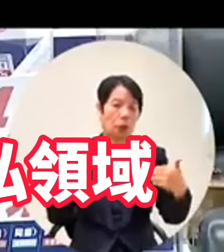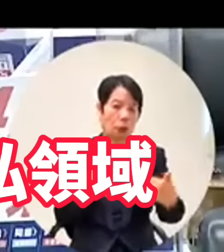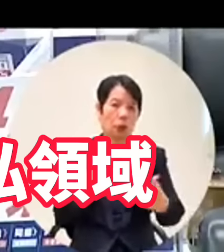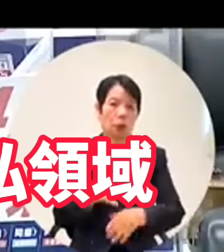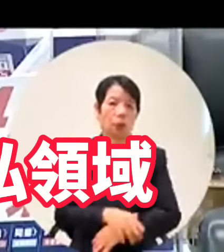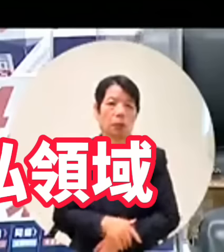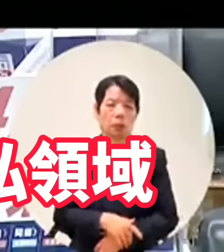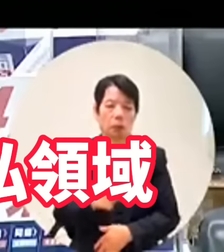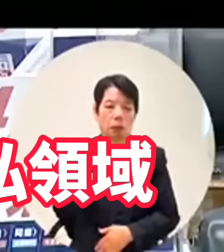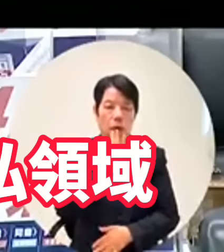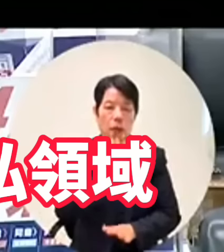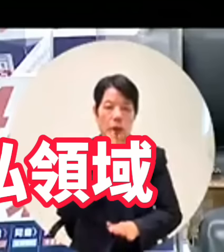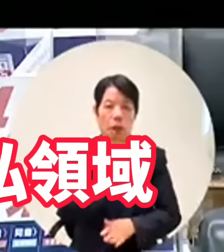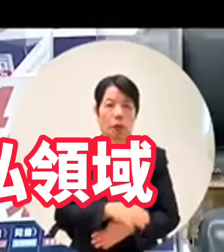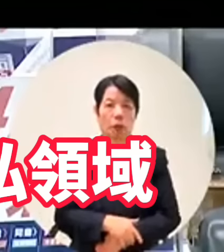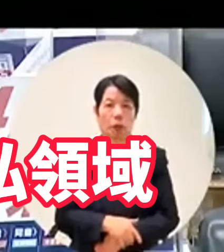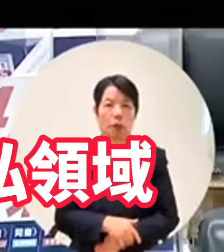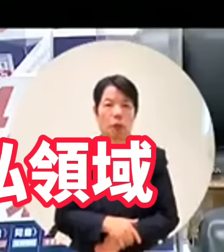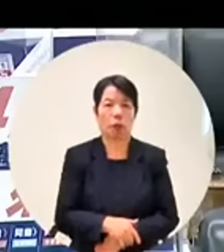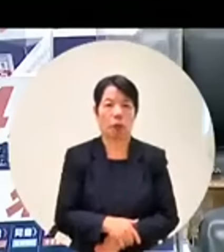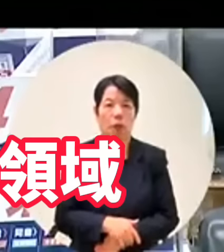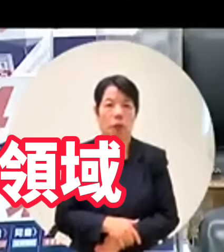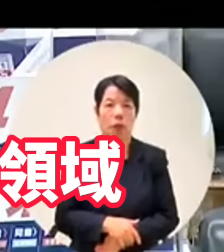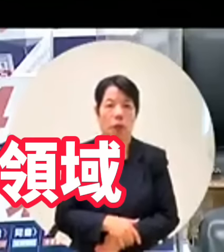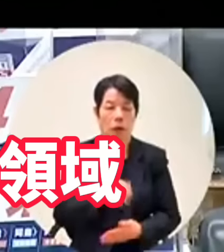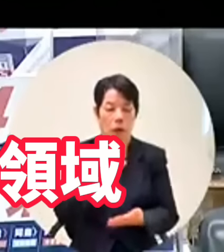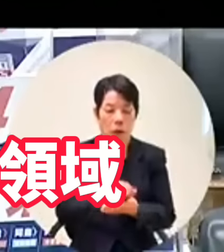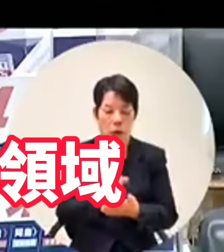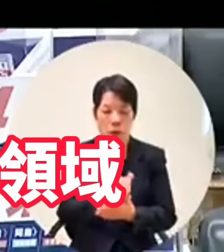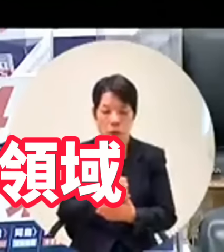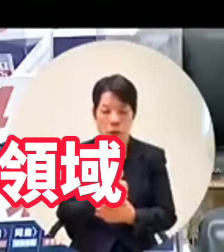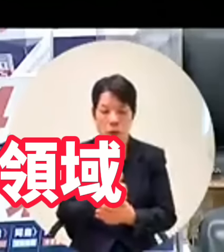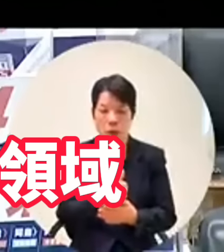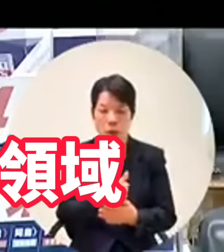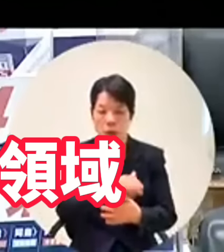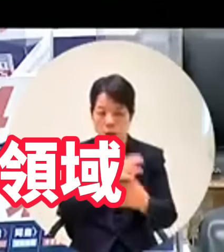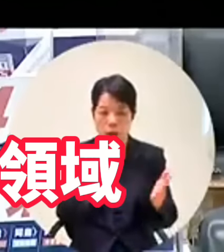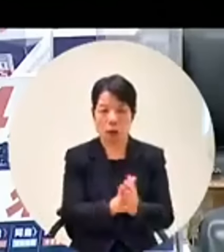除了你設計者是私領域 其他全部都是公領域